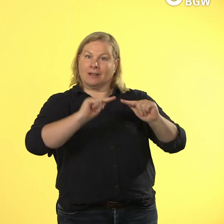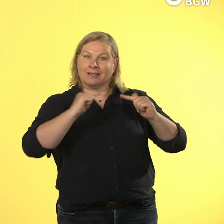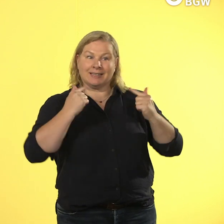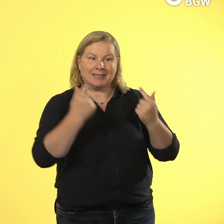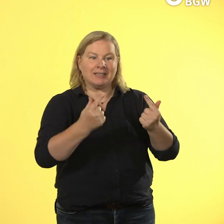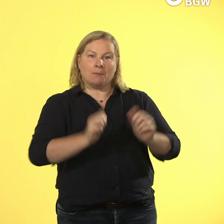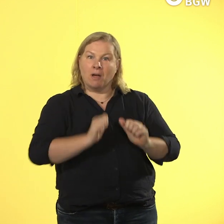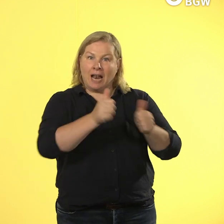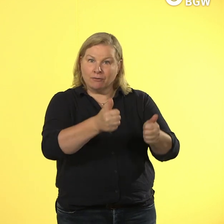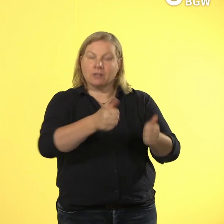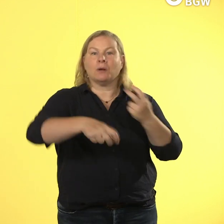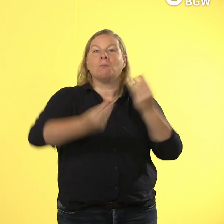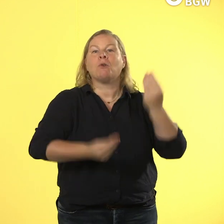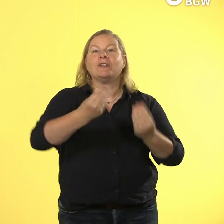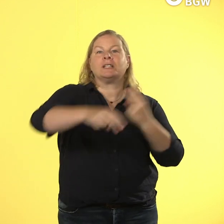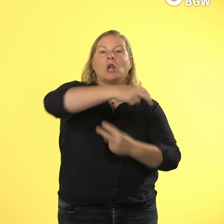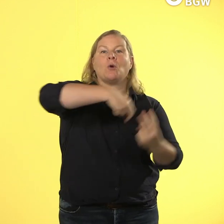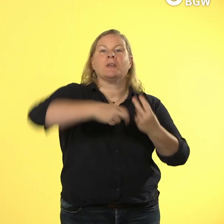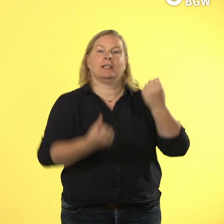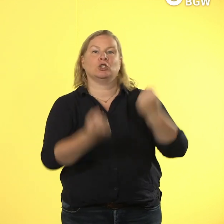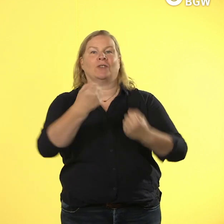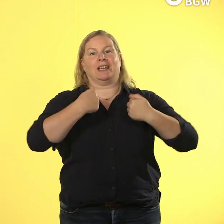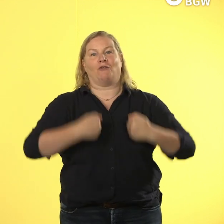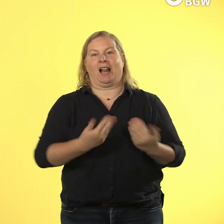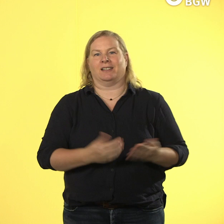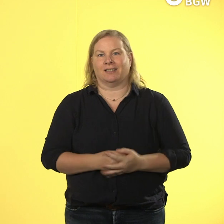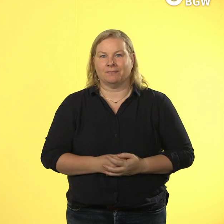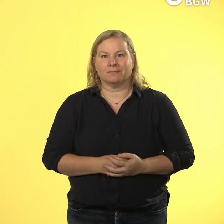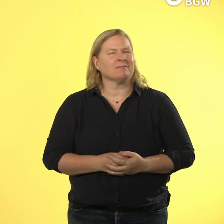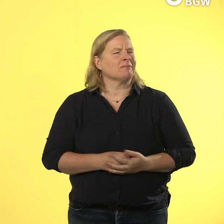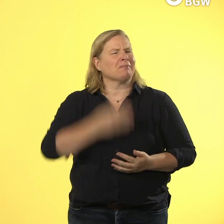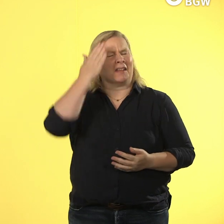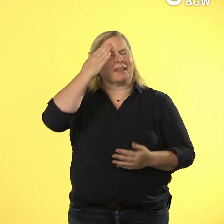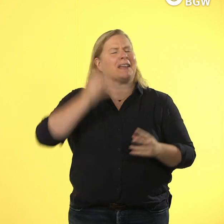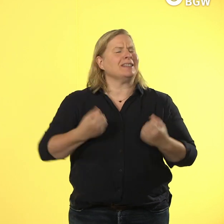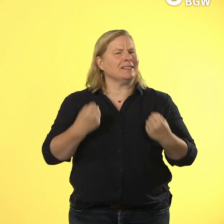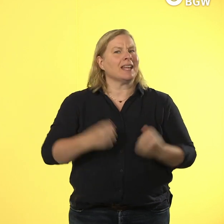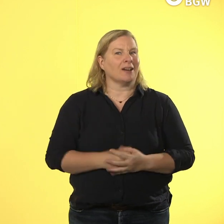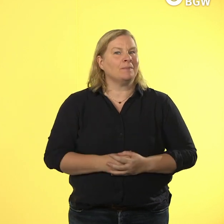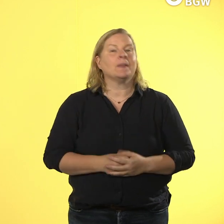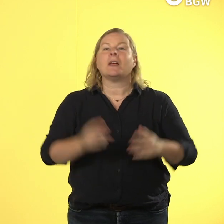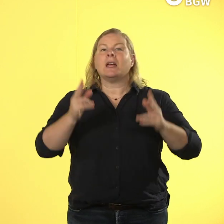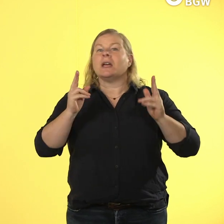Sie werden das großteils kennen, da geht es darum, dass mit einer bestimmten Art und Weise, wie ich Botschaften höre, vielleicht eine Beleidigung